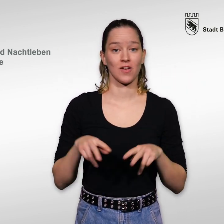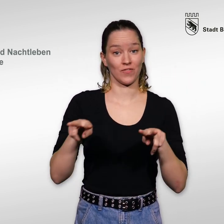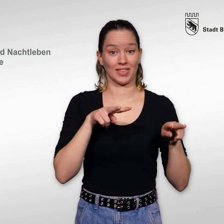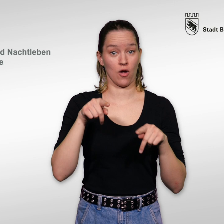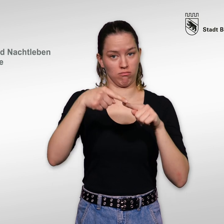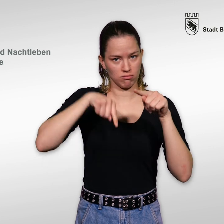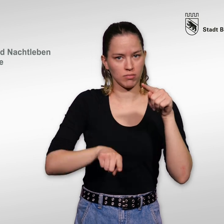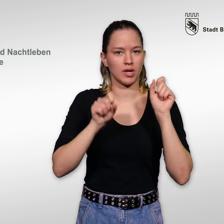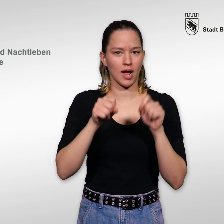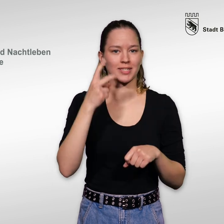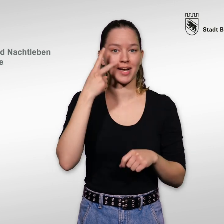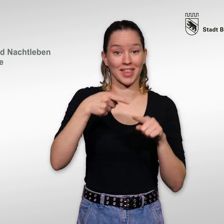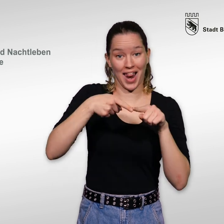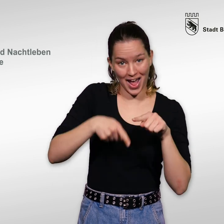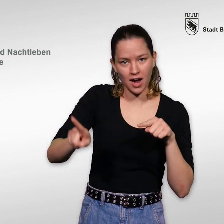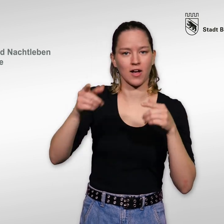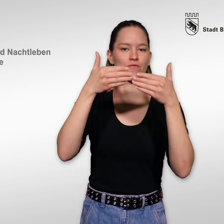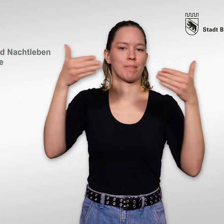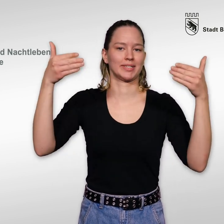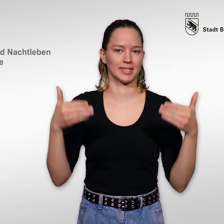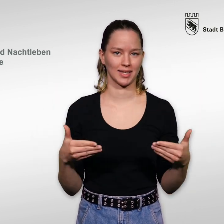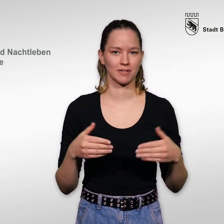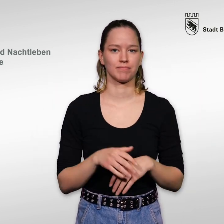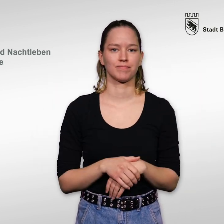Du findest den Link zur Website unter diesem Video.